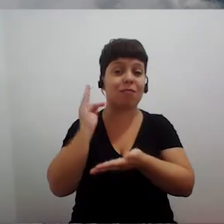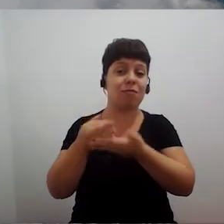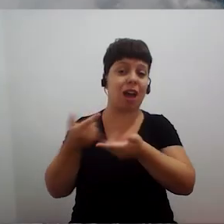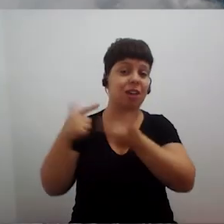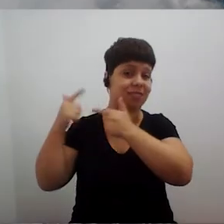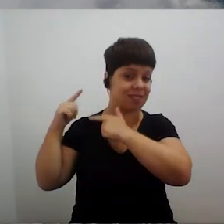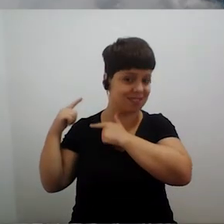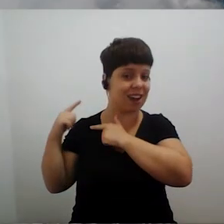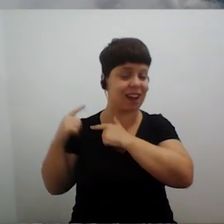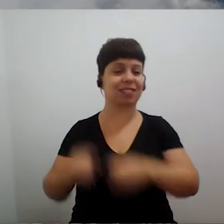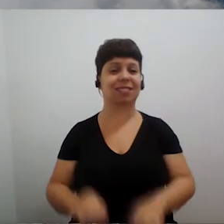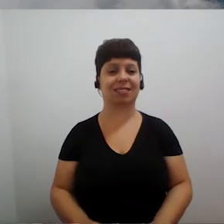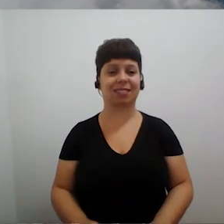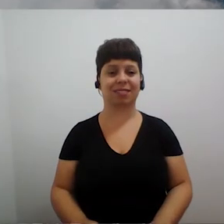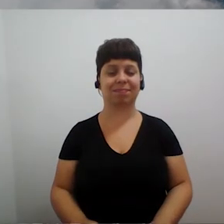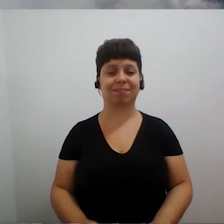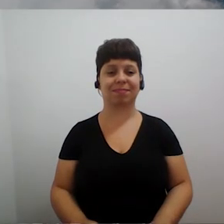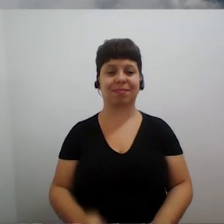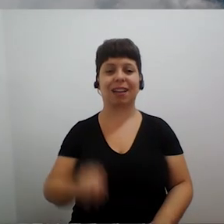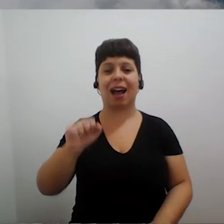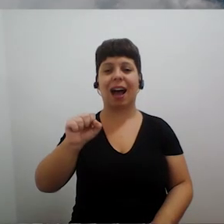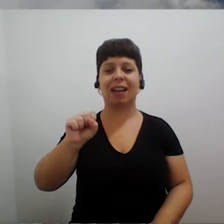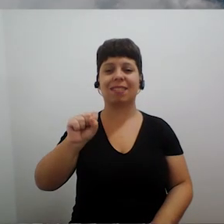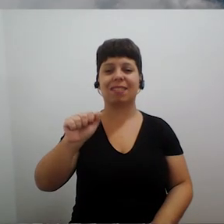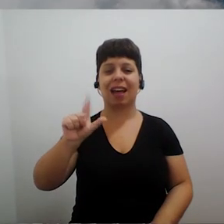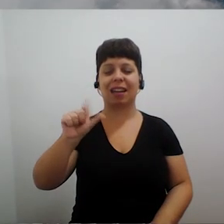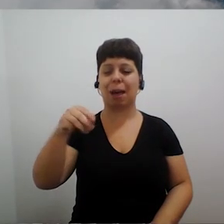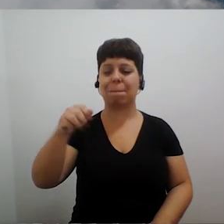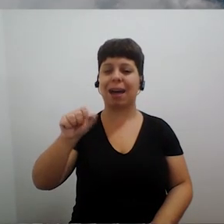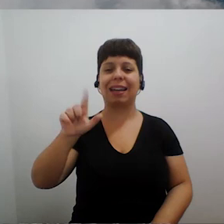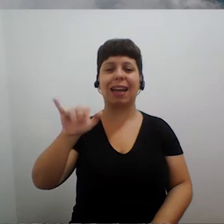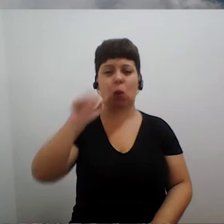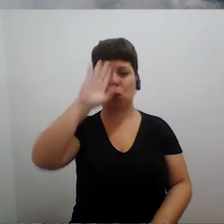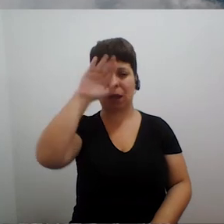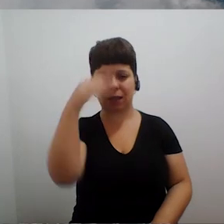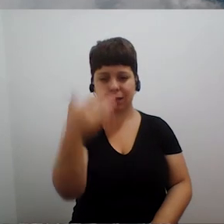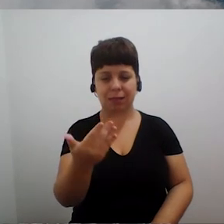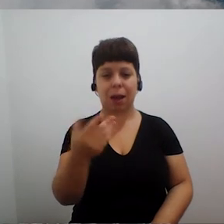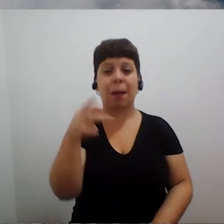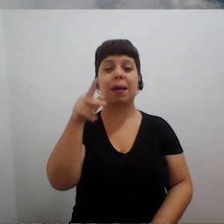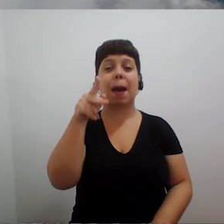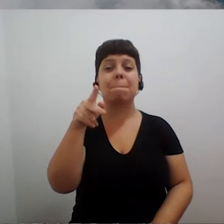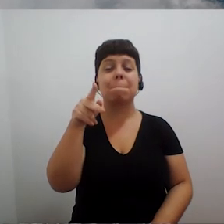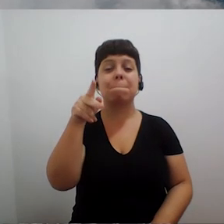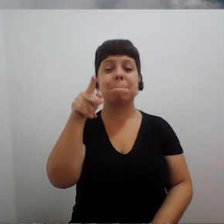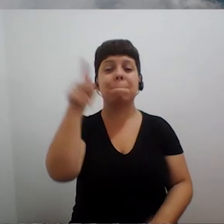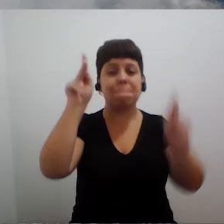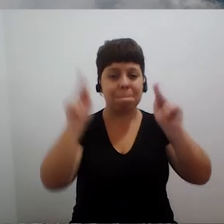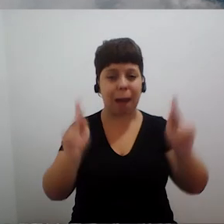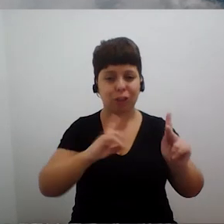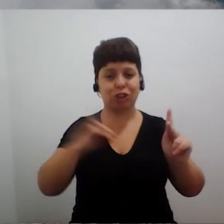""passaram a lei com"" que a paz de Deus esteja com todos vocês. Eu quero agradecer os organizadores do evento